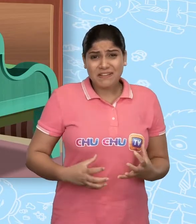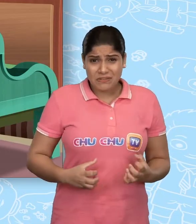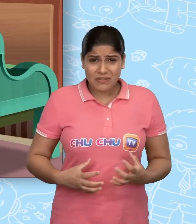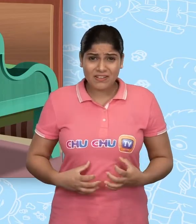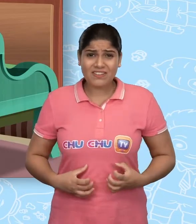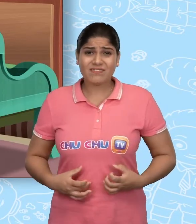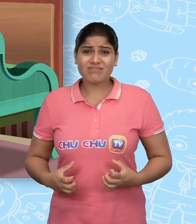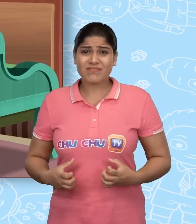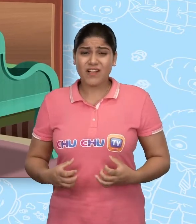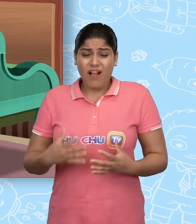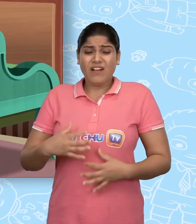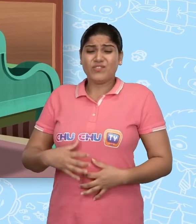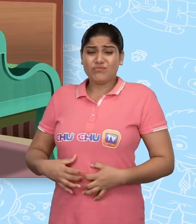मेंरे पेट मे दर्द हो रहा है